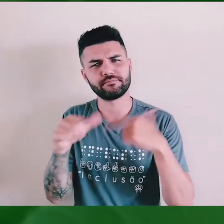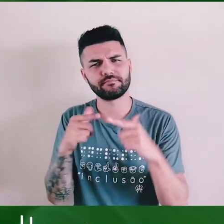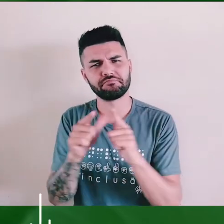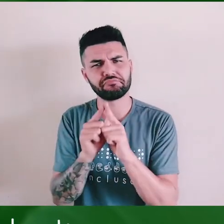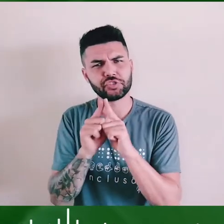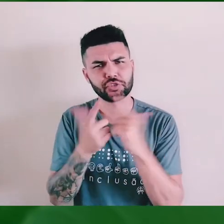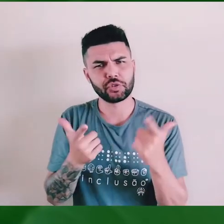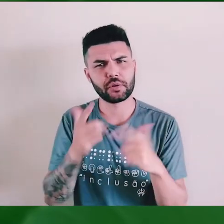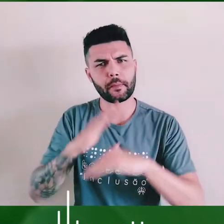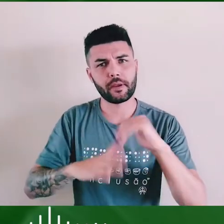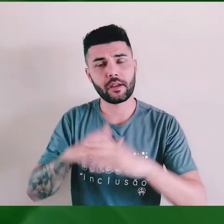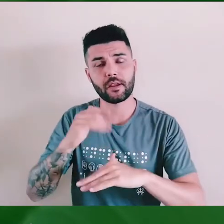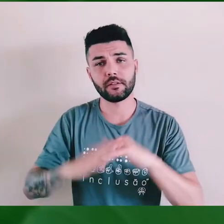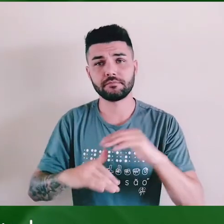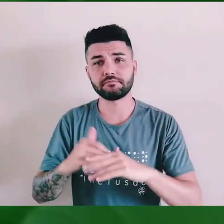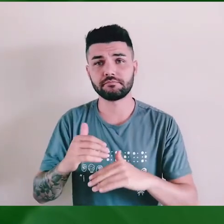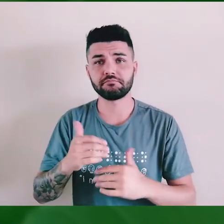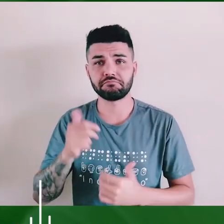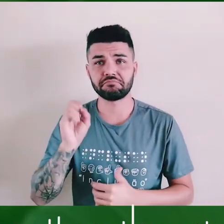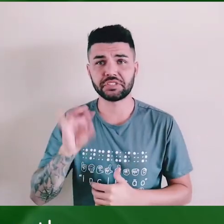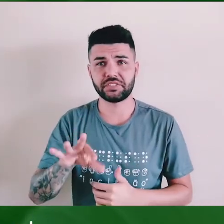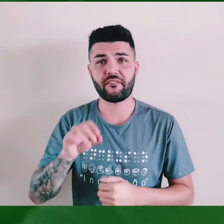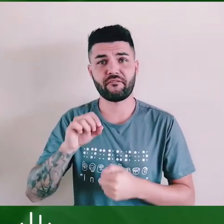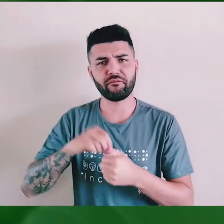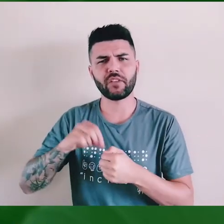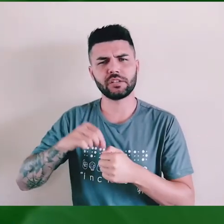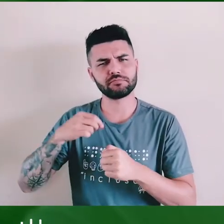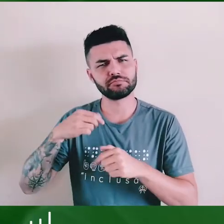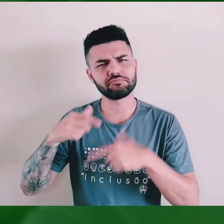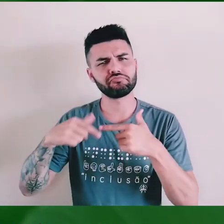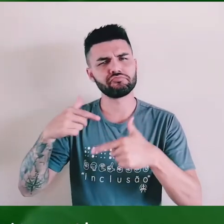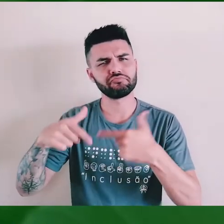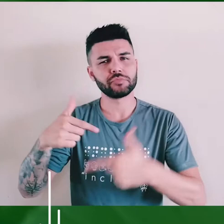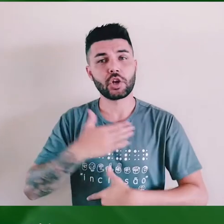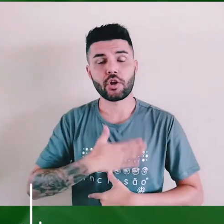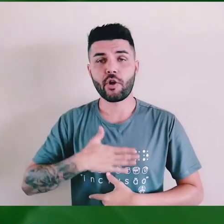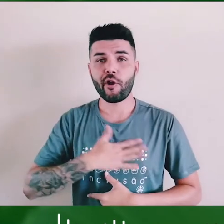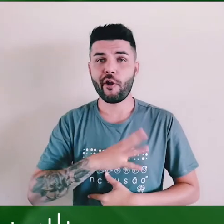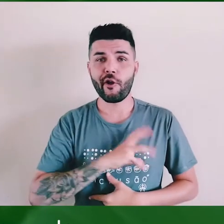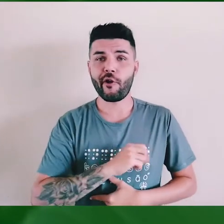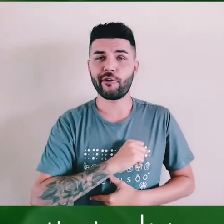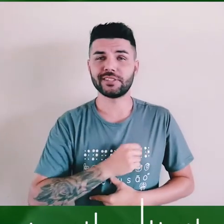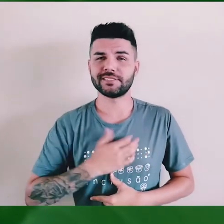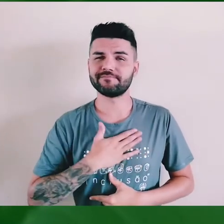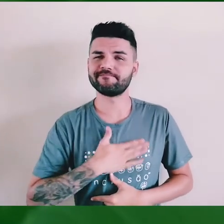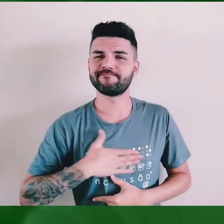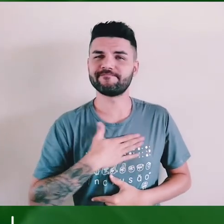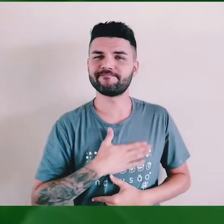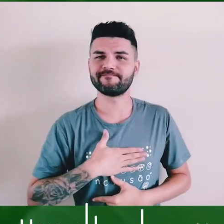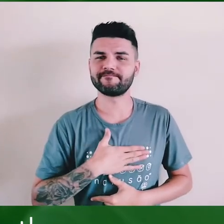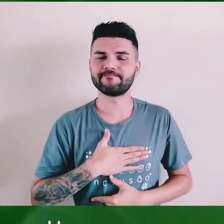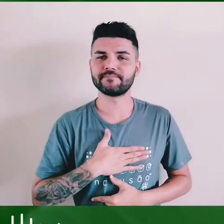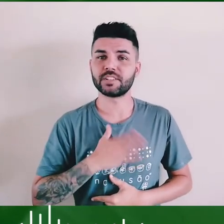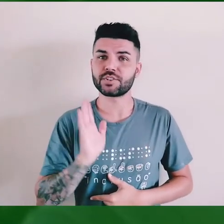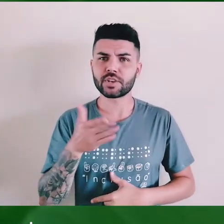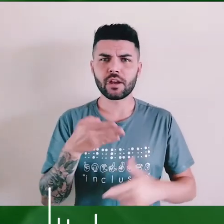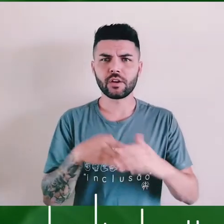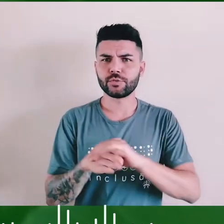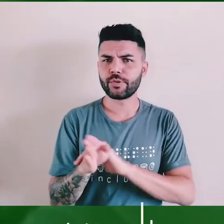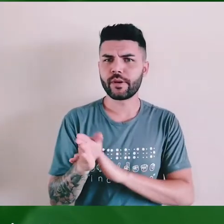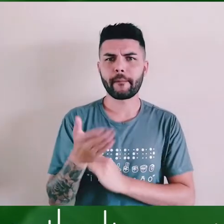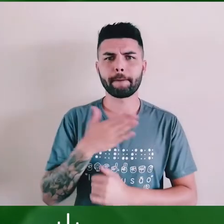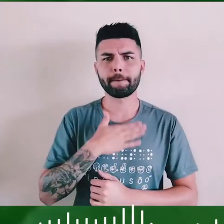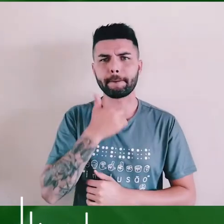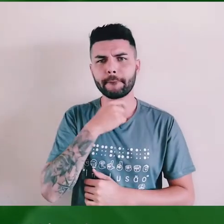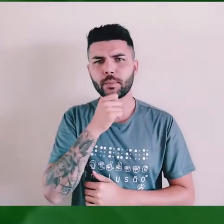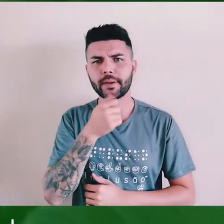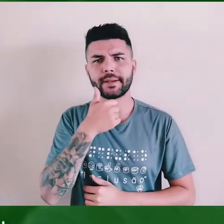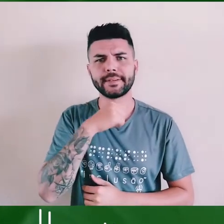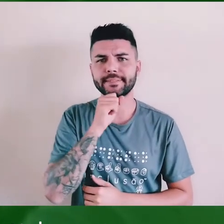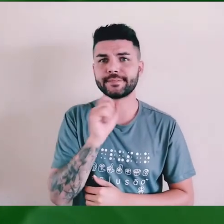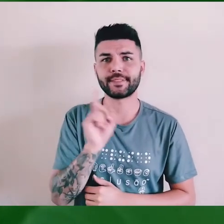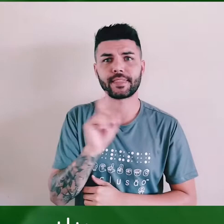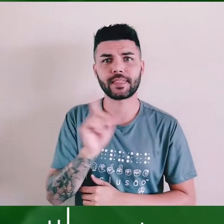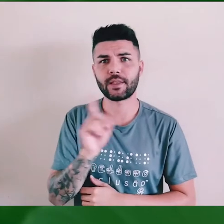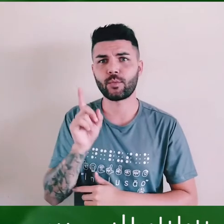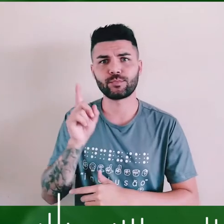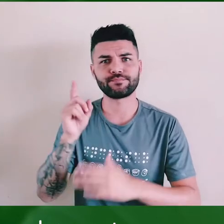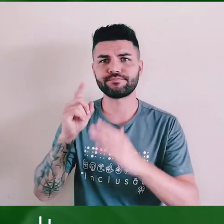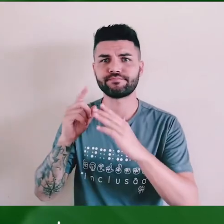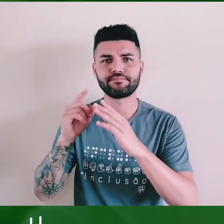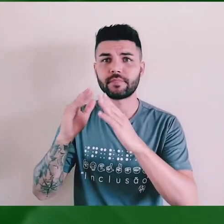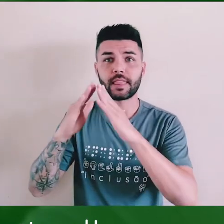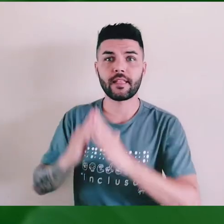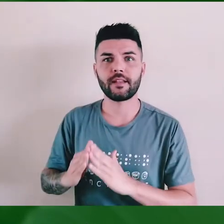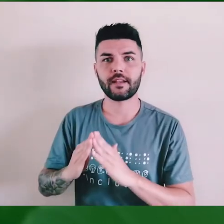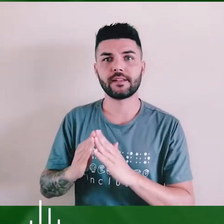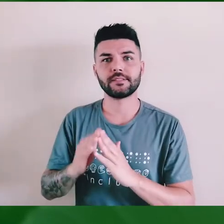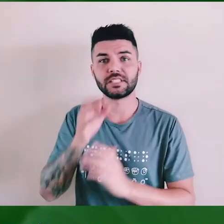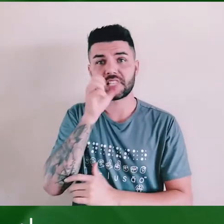que você gosta. E eu aprendi desde pequeno a não ter meus pais em casa nos finais de